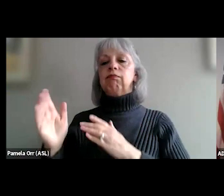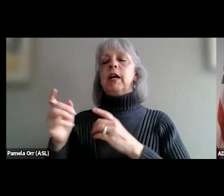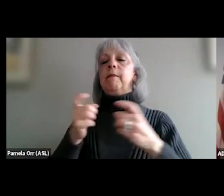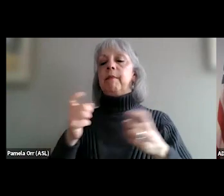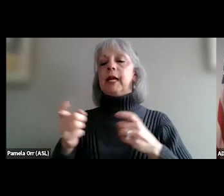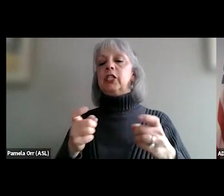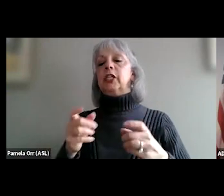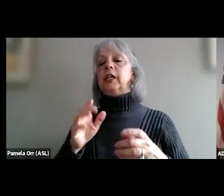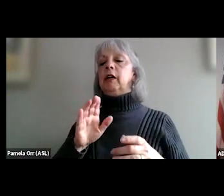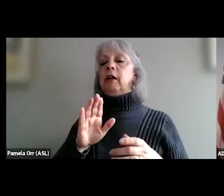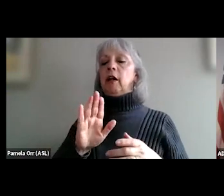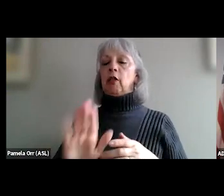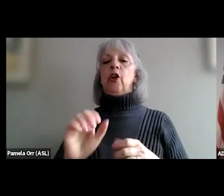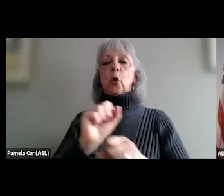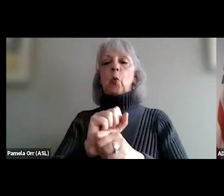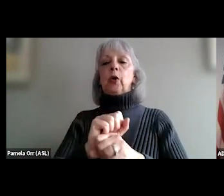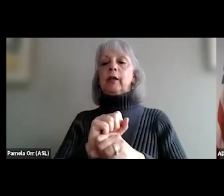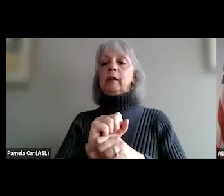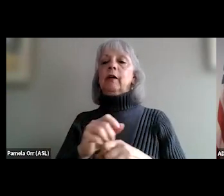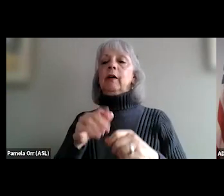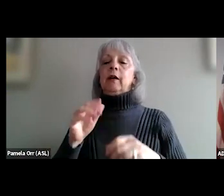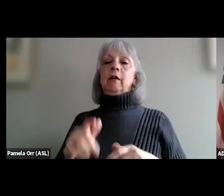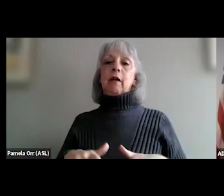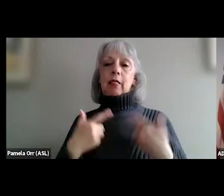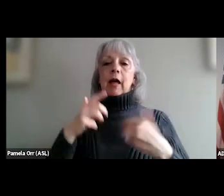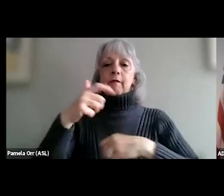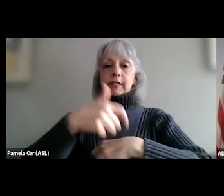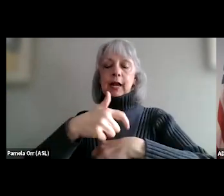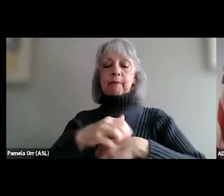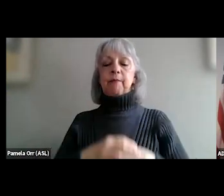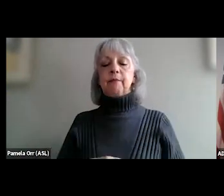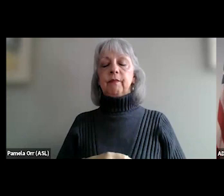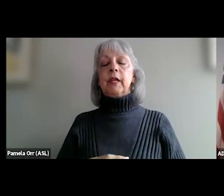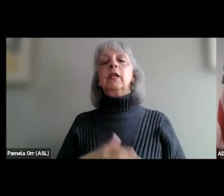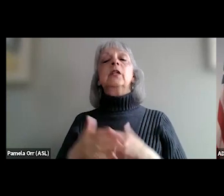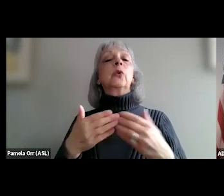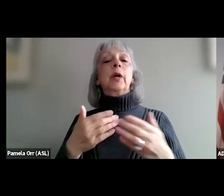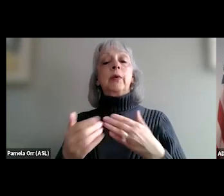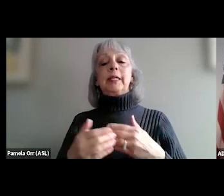en el terreno. Para concluir, a pesar del alto costo que han cobrado,